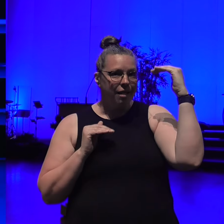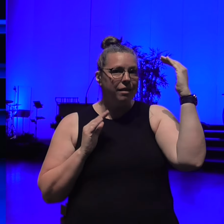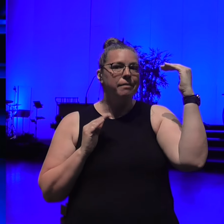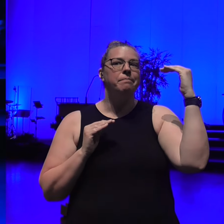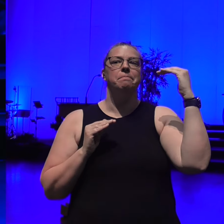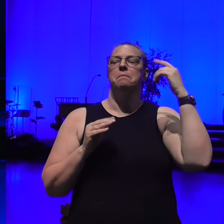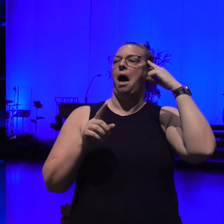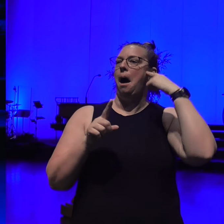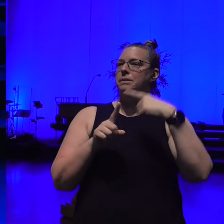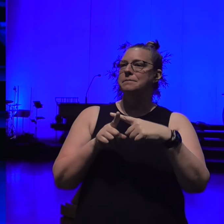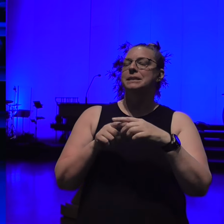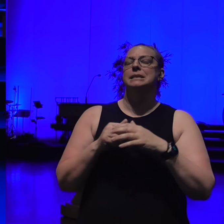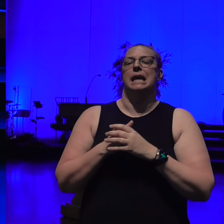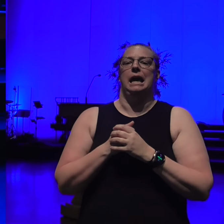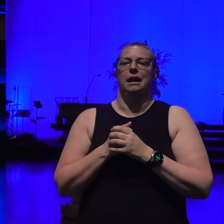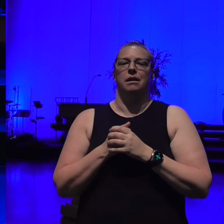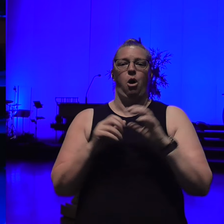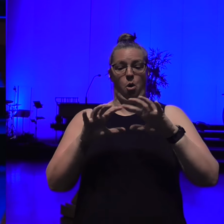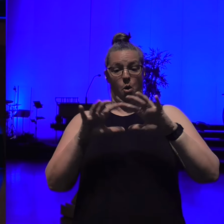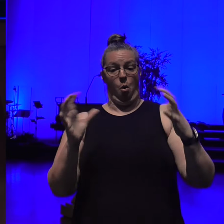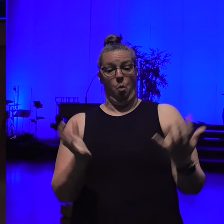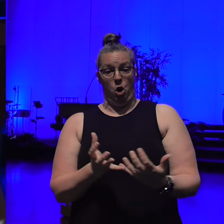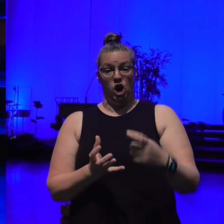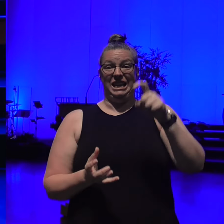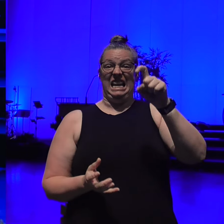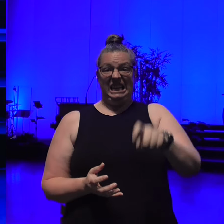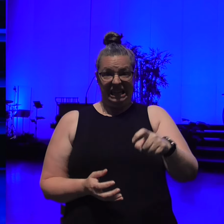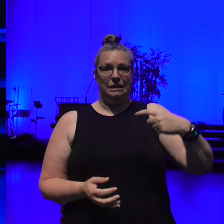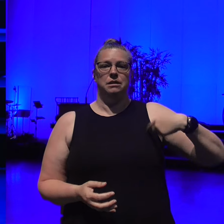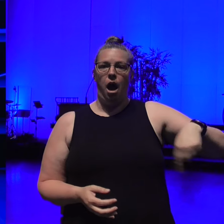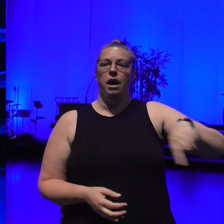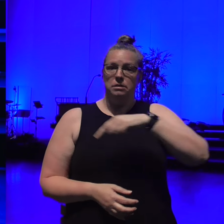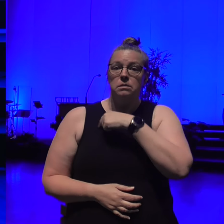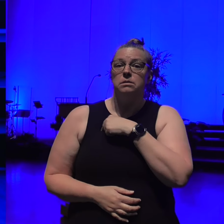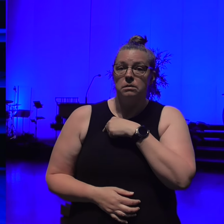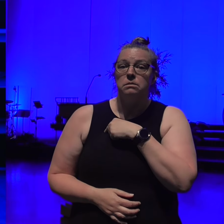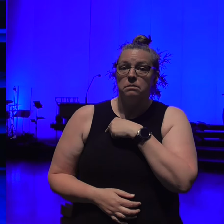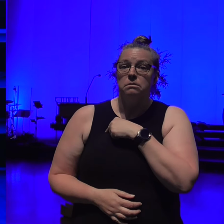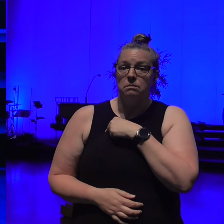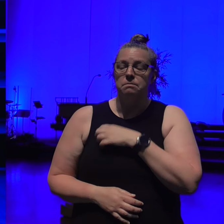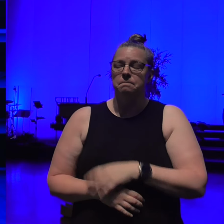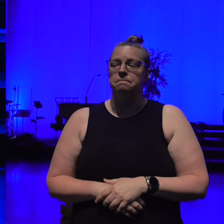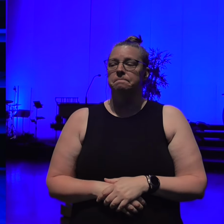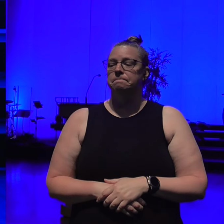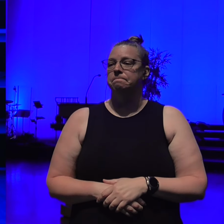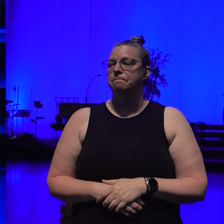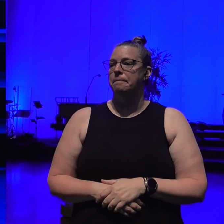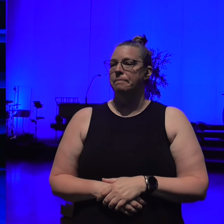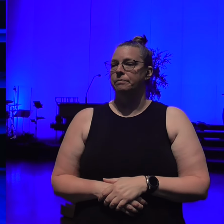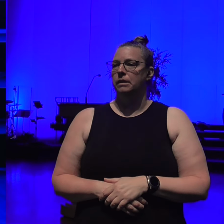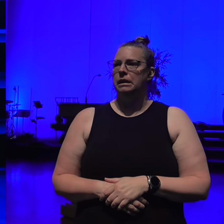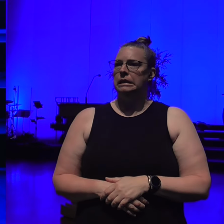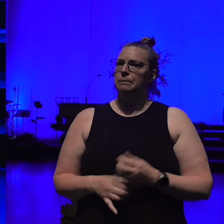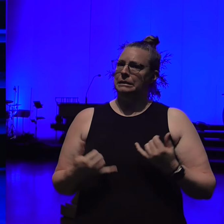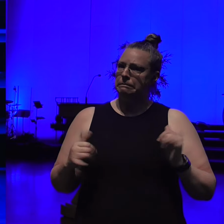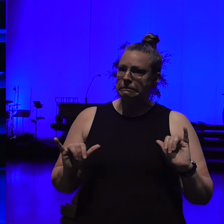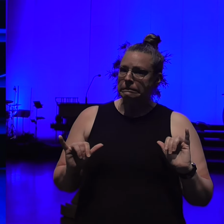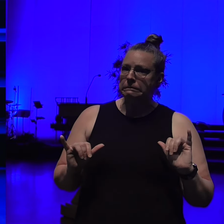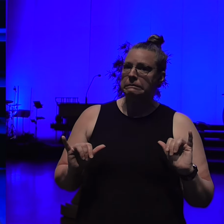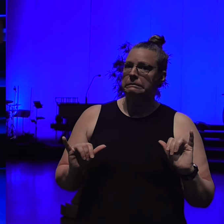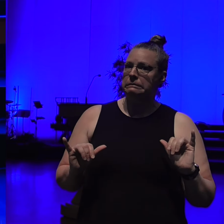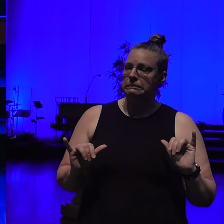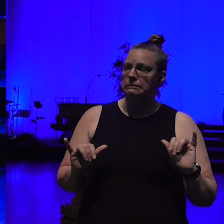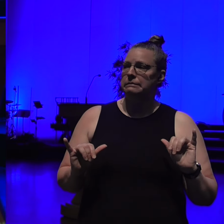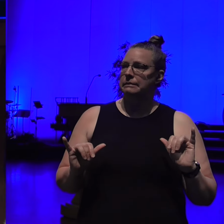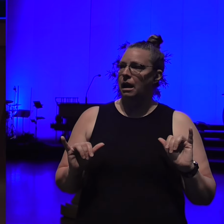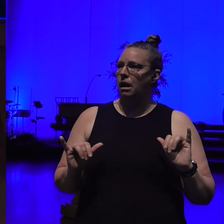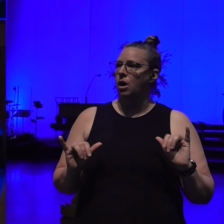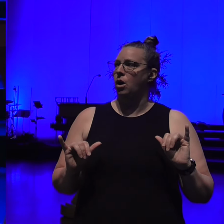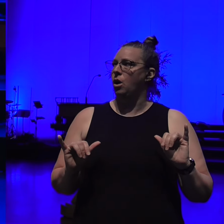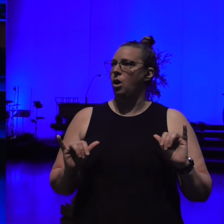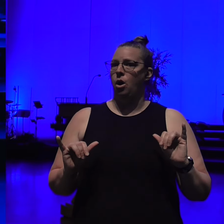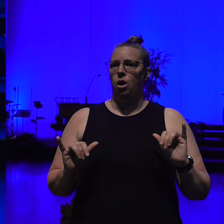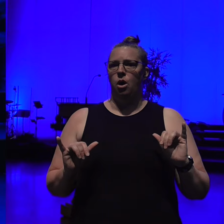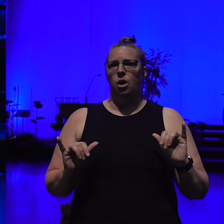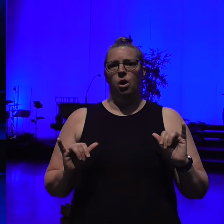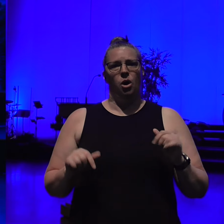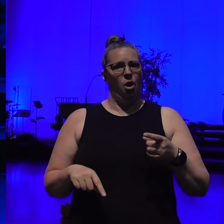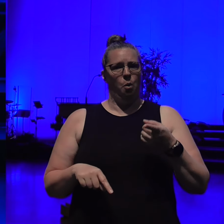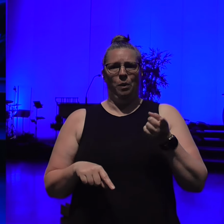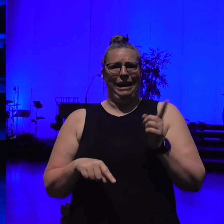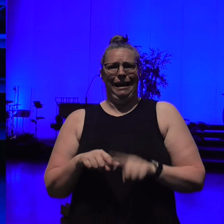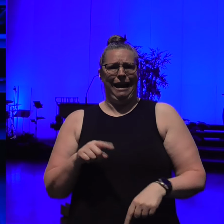El mundo nos necesita, ¿verdad? Y sin embargo, sin discernimiento y tal vez algunos de ustedes